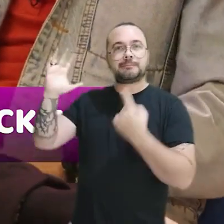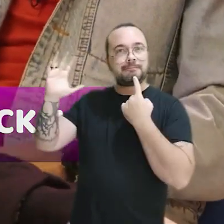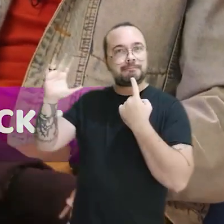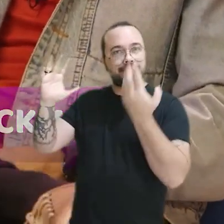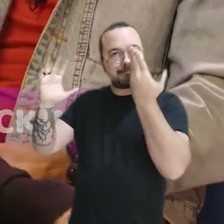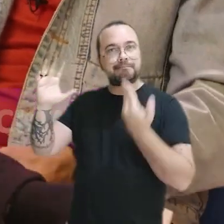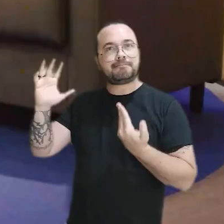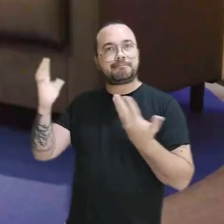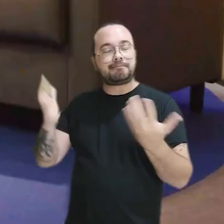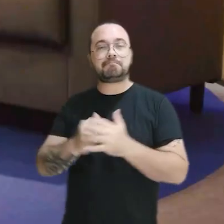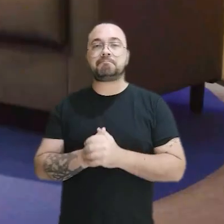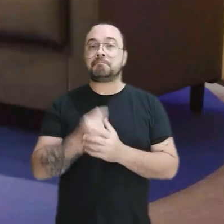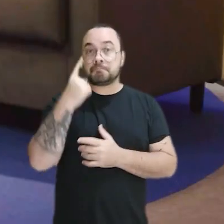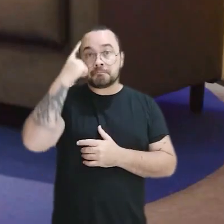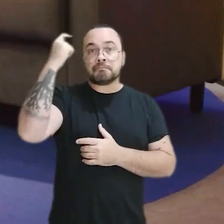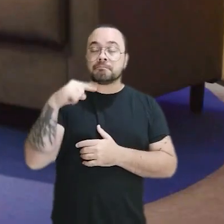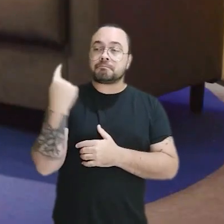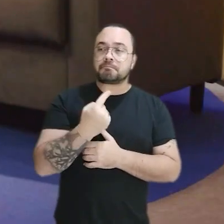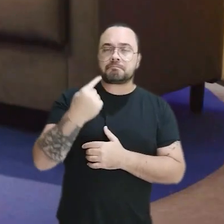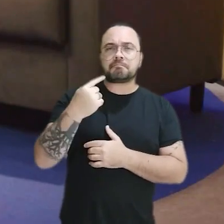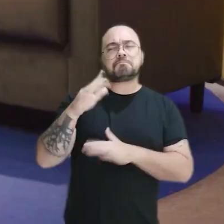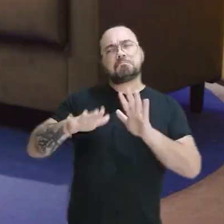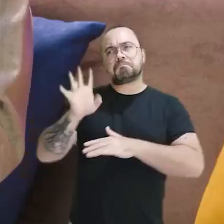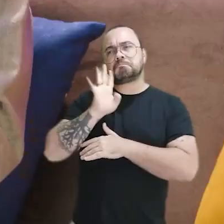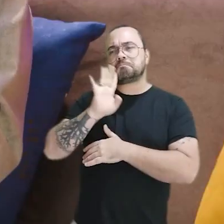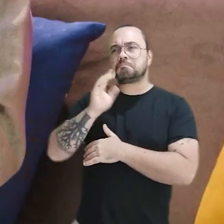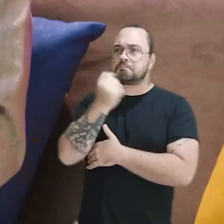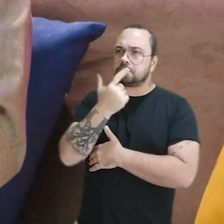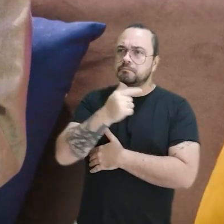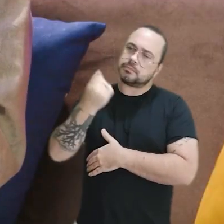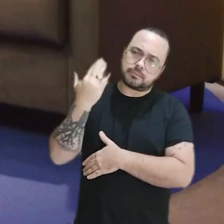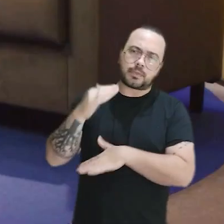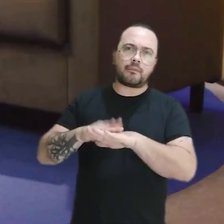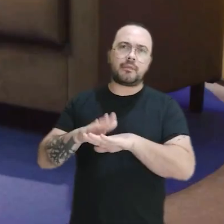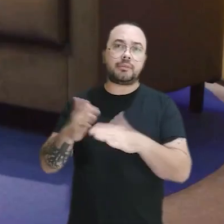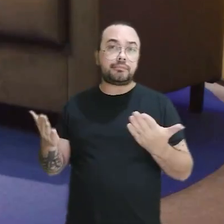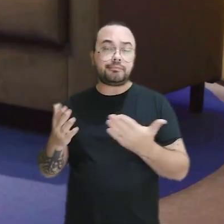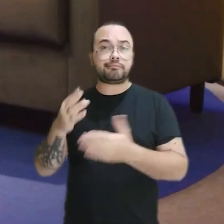E é uma... Uma ideia que a gente fala: "Ah, seria legal, haha". Então, vamo fazer. Você tem que testar, você tem que falar: